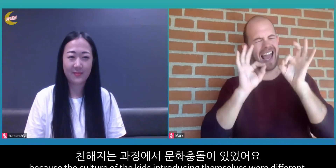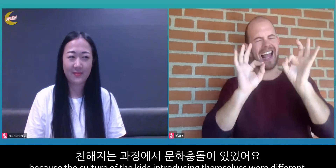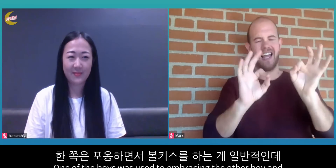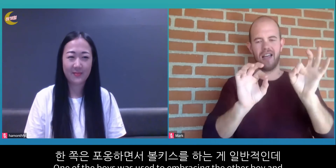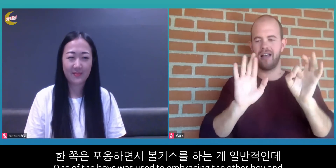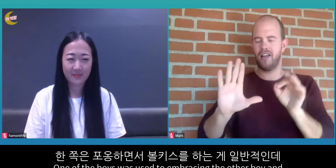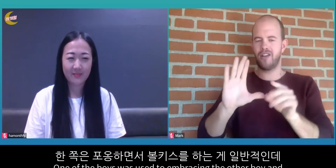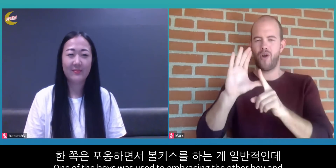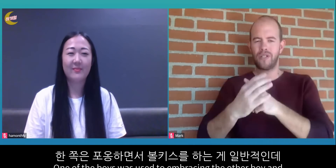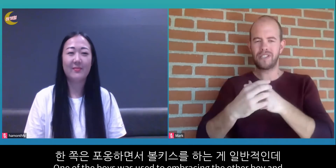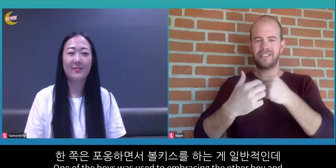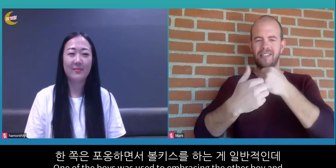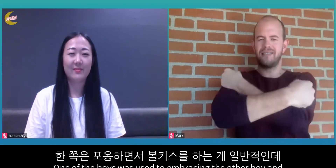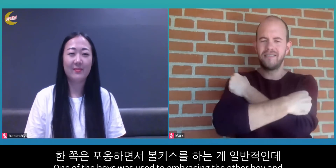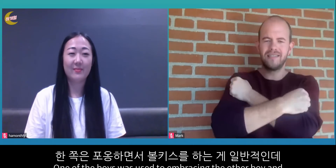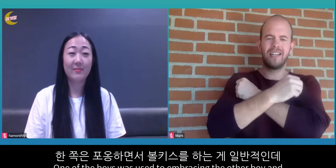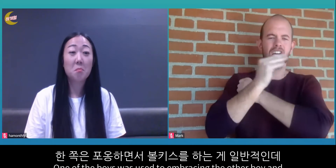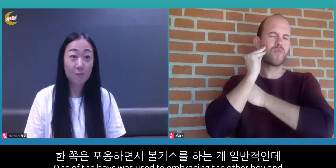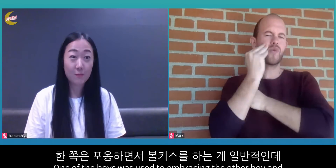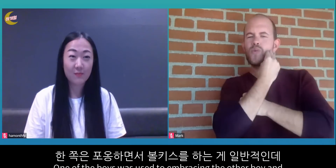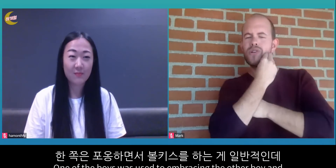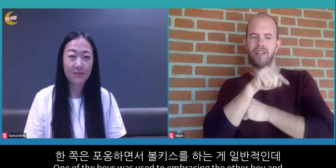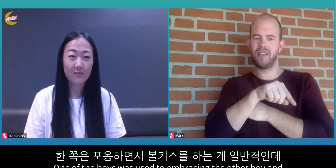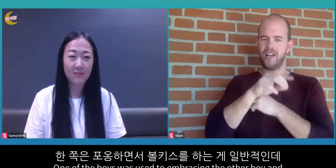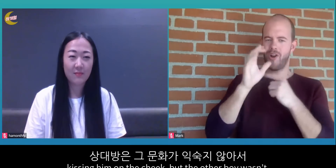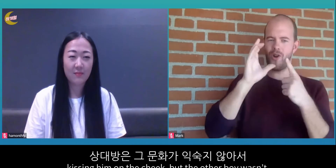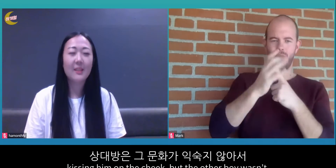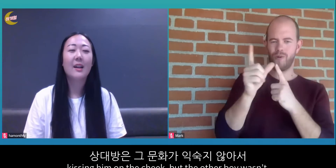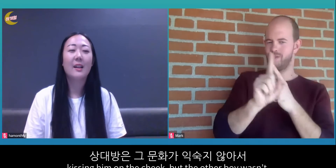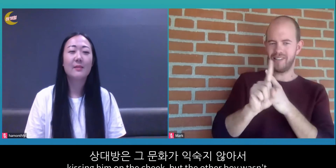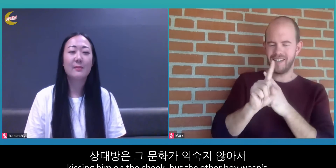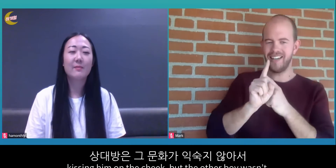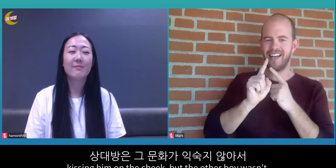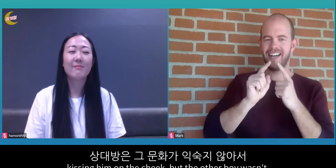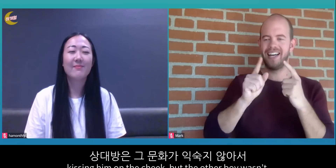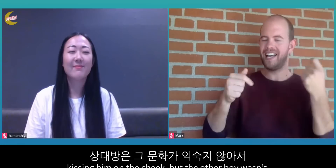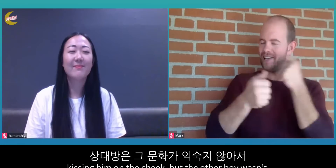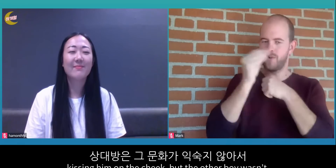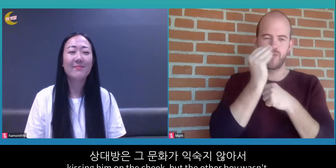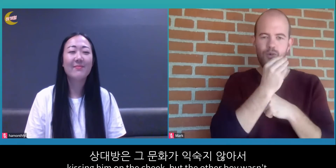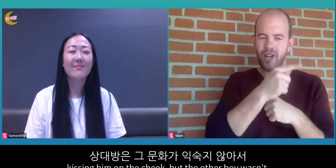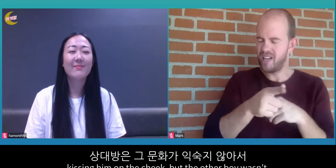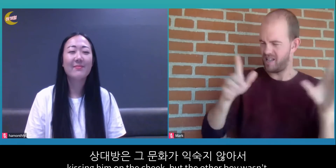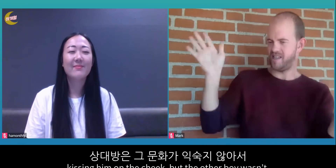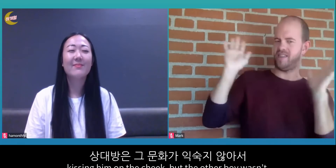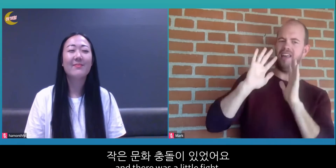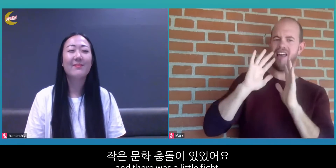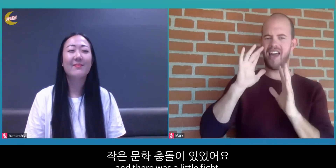男の子の一人はもう一人の男の子を抱きしめて頬にキスをすることに慣れていました が、もう一人の男の子はそうではなく、